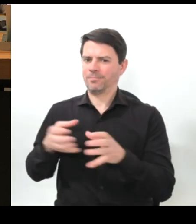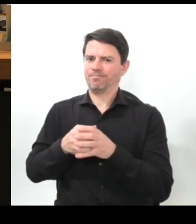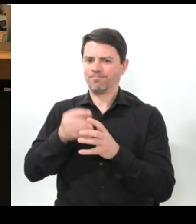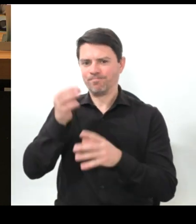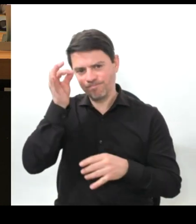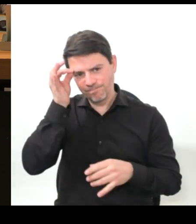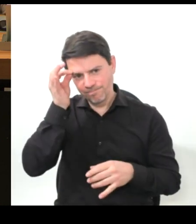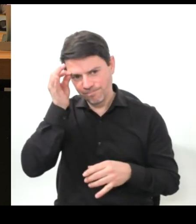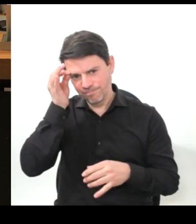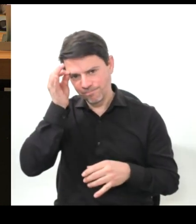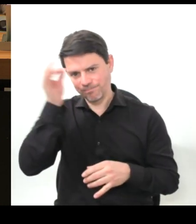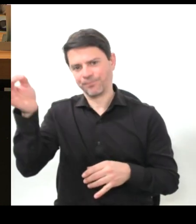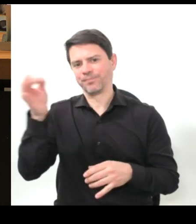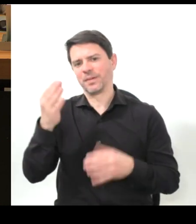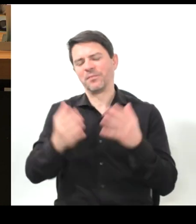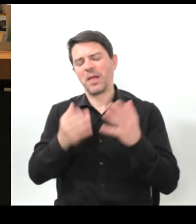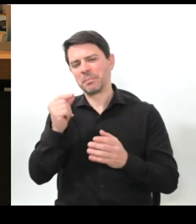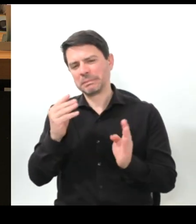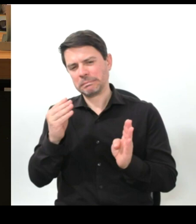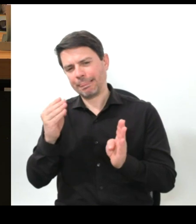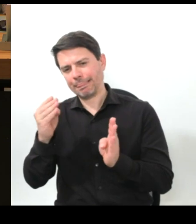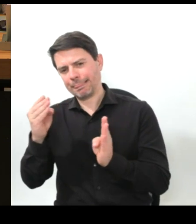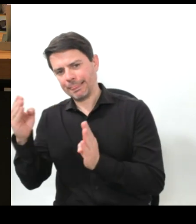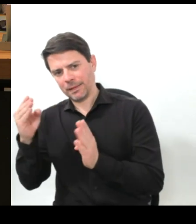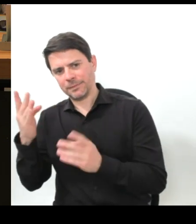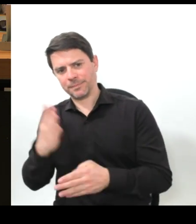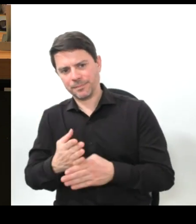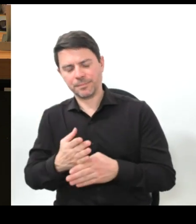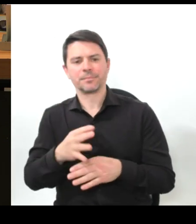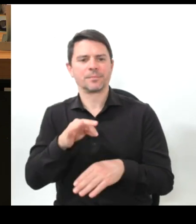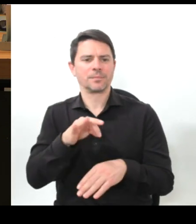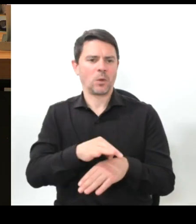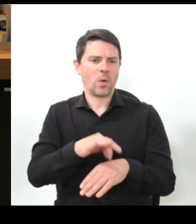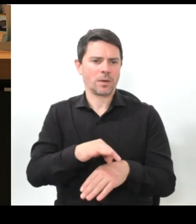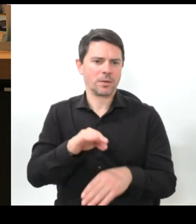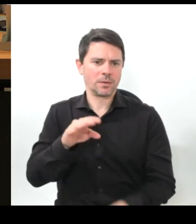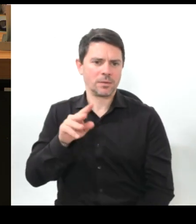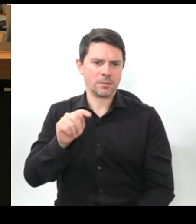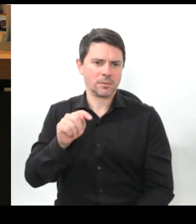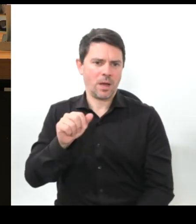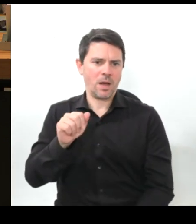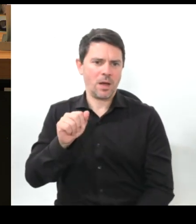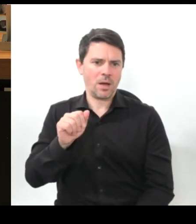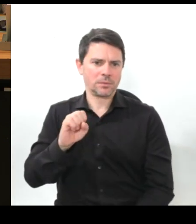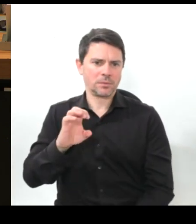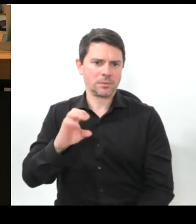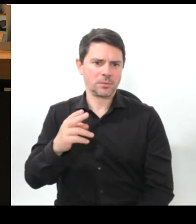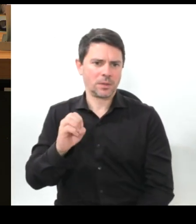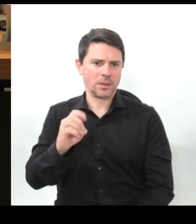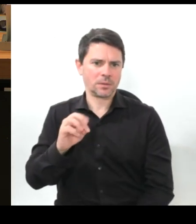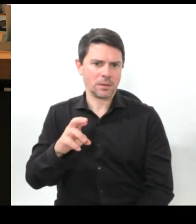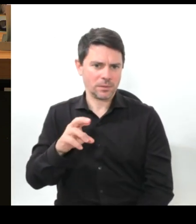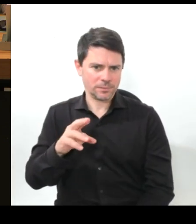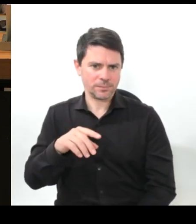2015 die Gewissheit mit dem Pariser Klimaabkommen, dass wir unsere Co2-Neutralität nicht erreichen werden, indem wir nur auf irgendetwas warten.